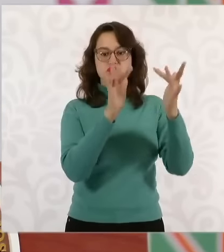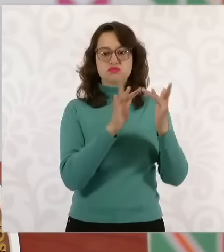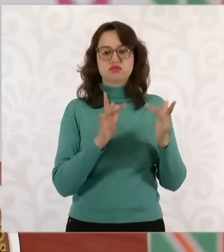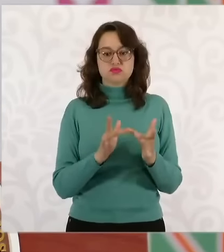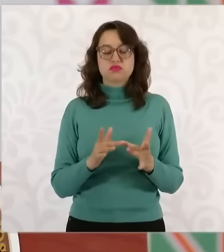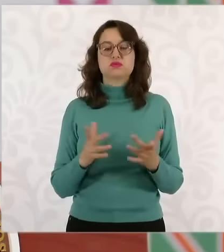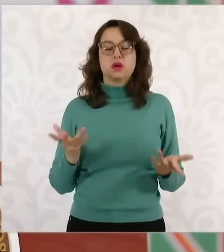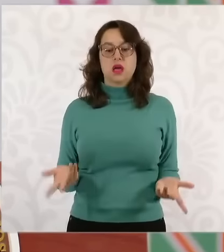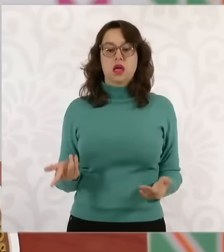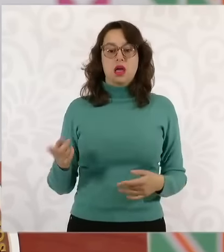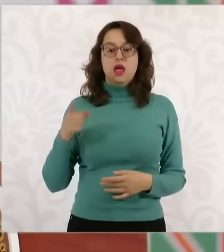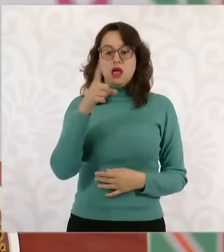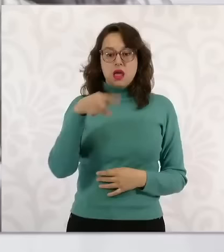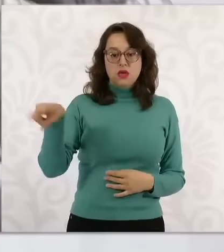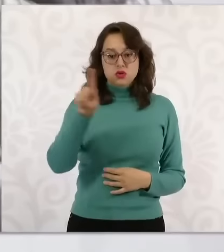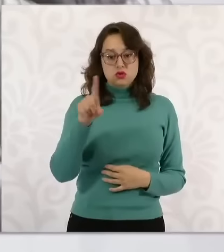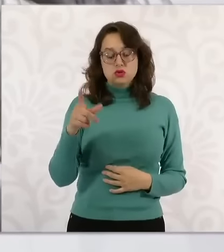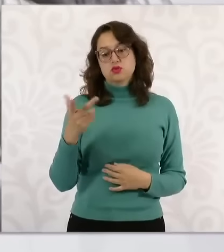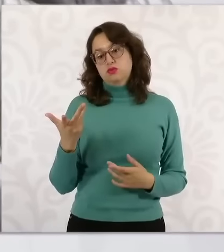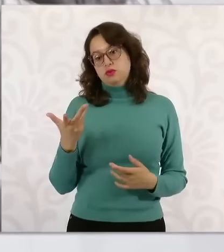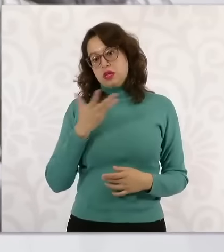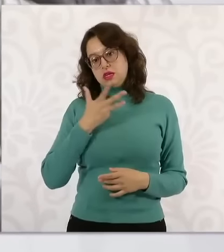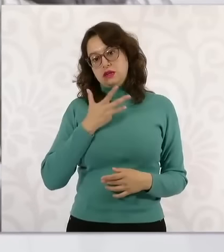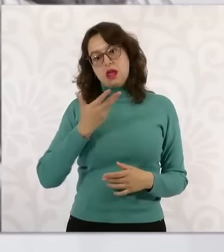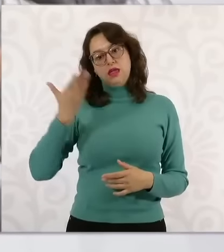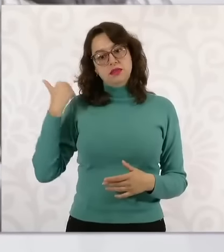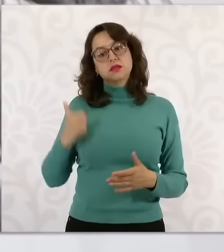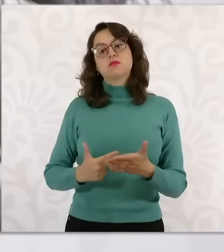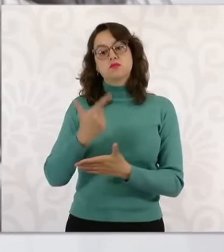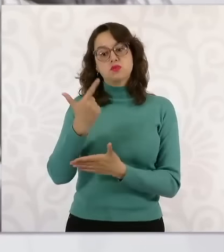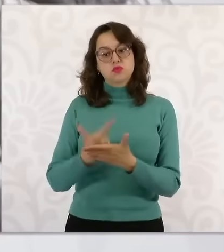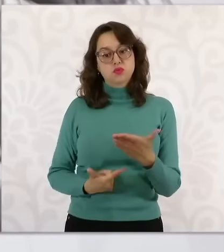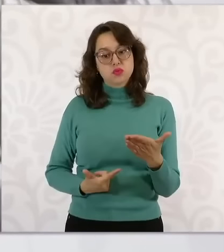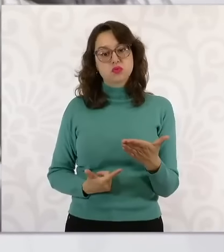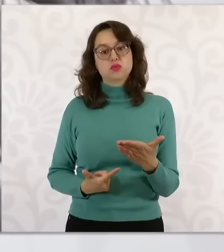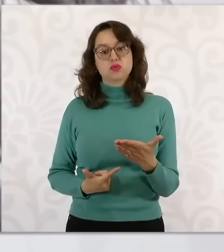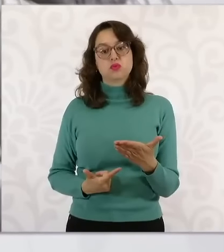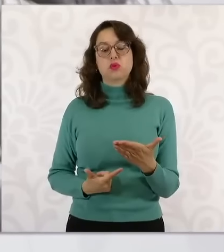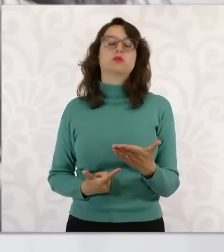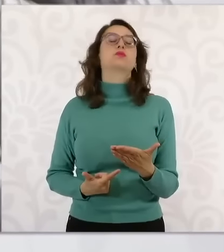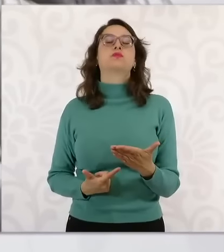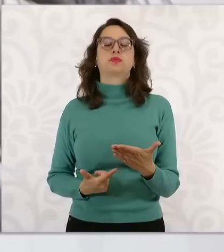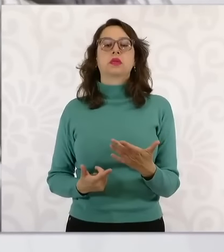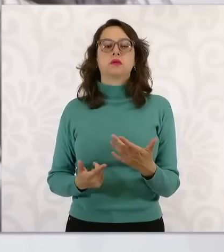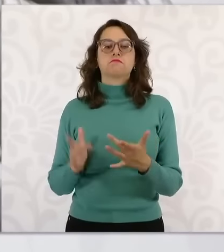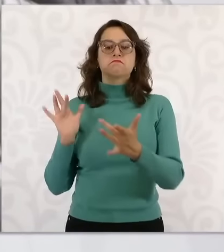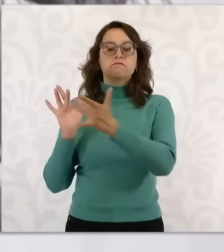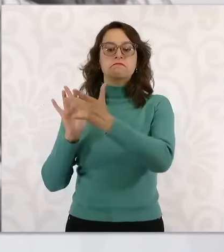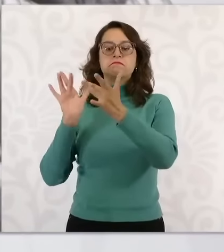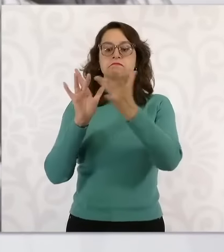en un censo previo que se tiene, que se fortaleció con el Faispiam, eh para poder saber si todas las